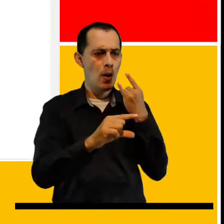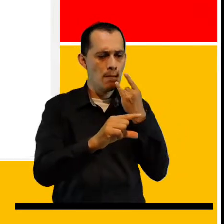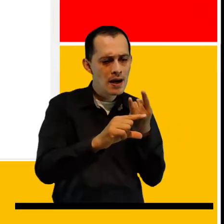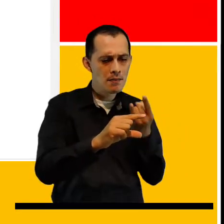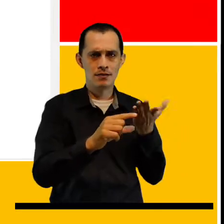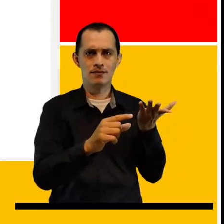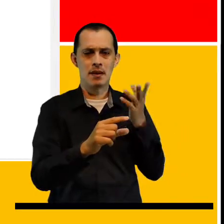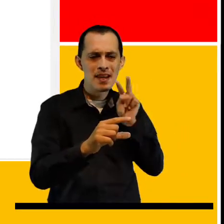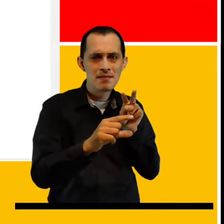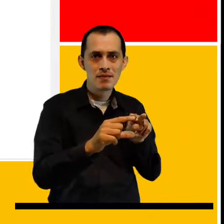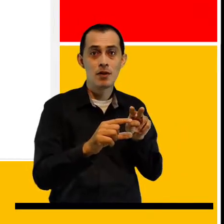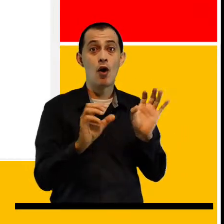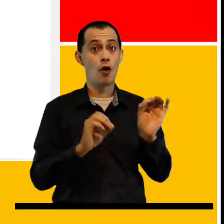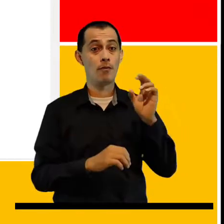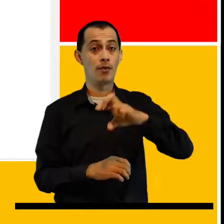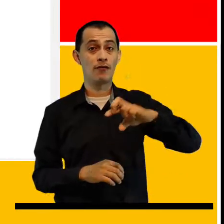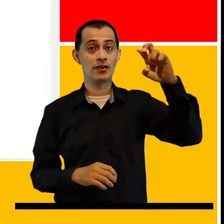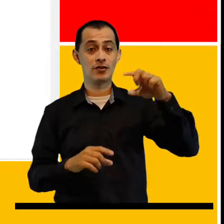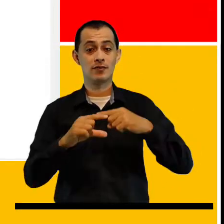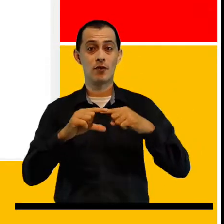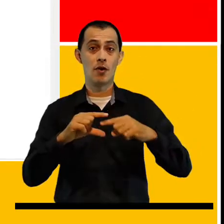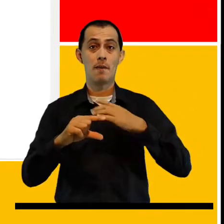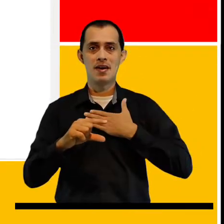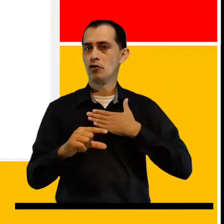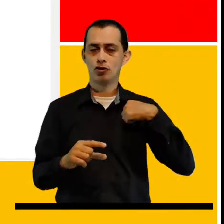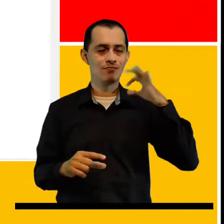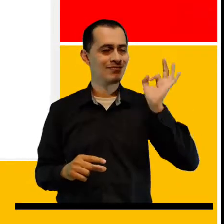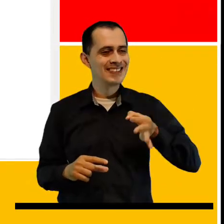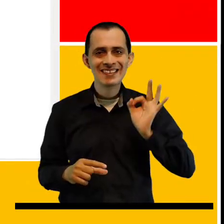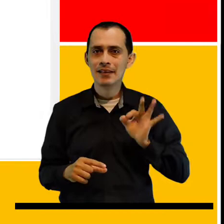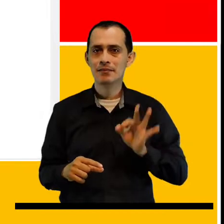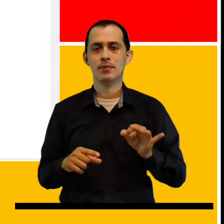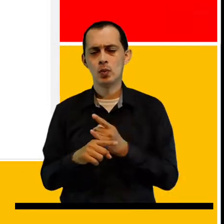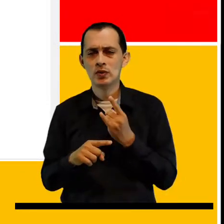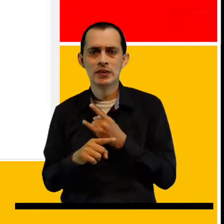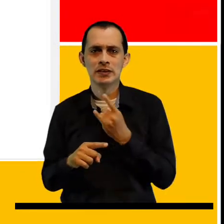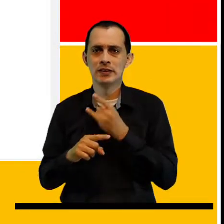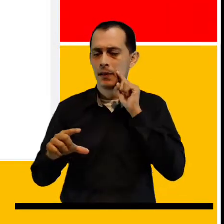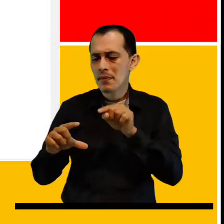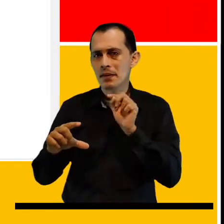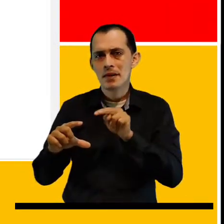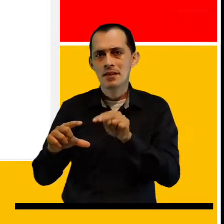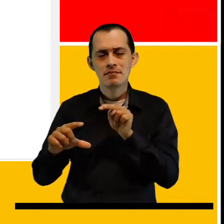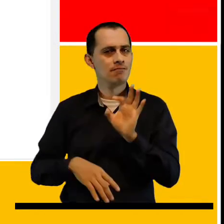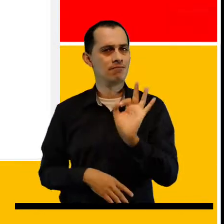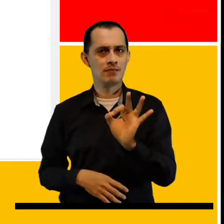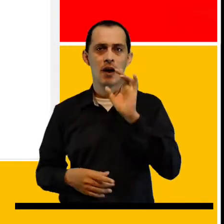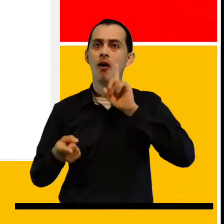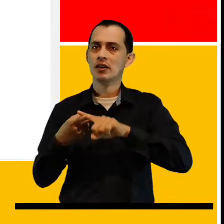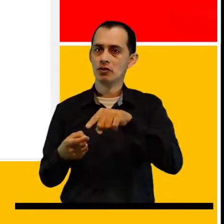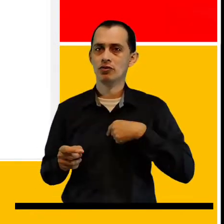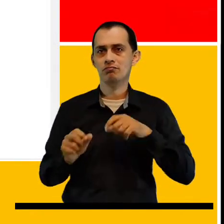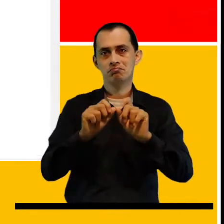profesional y que sea de uso consistente durante toda la carrera profesional, y un teléfono,